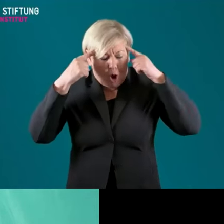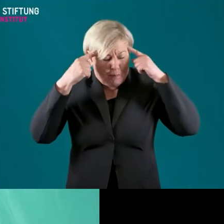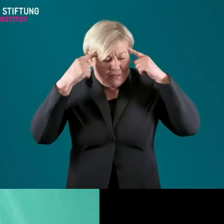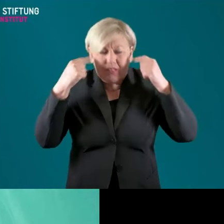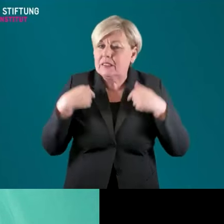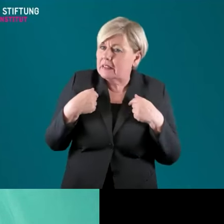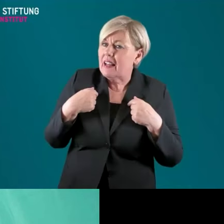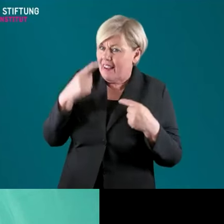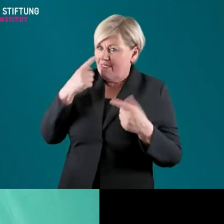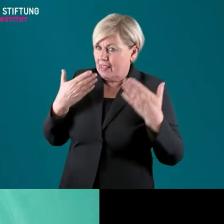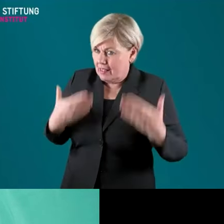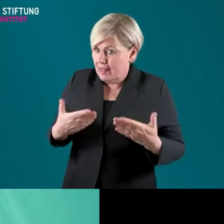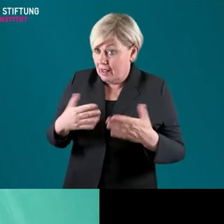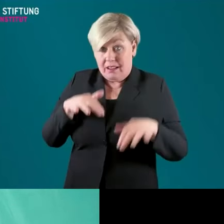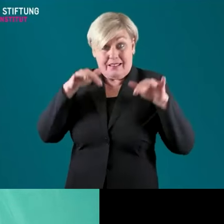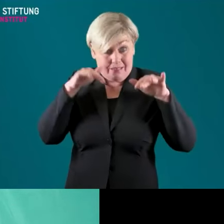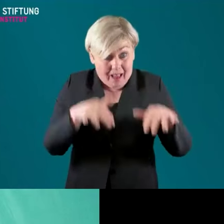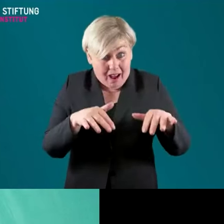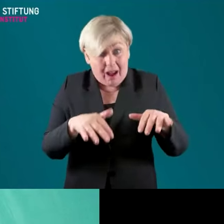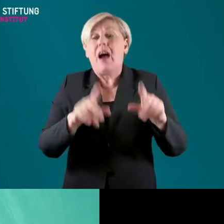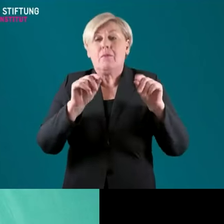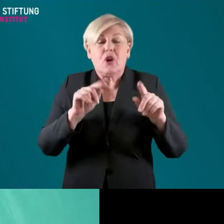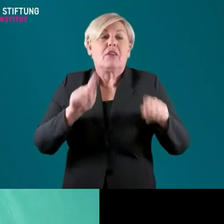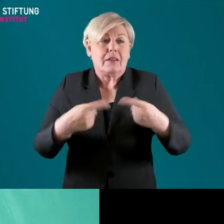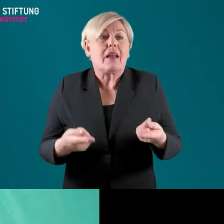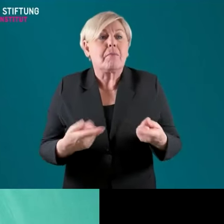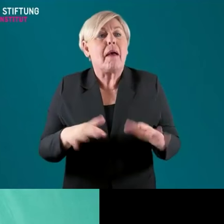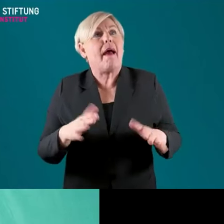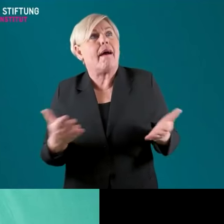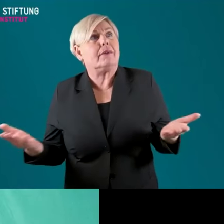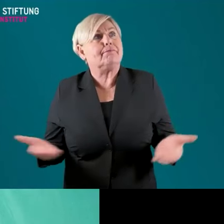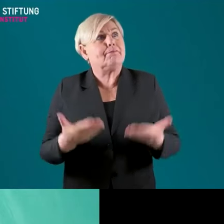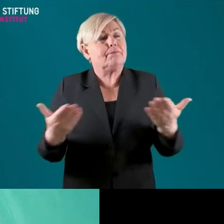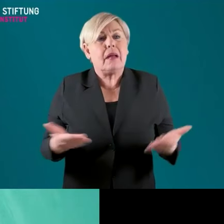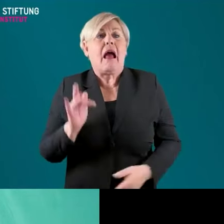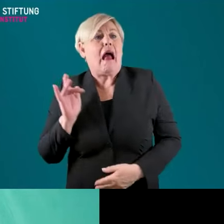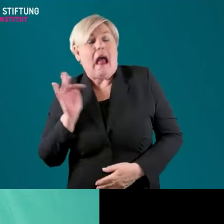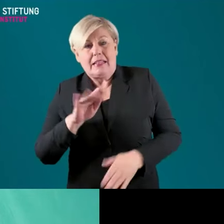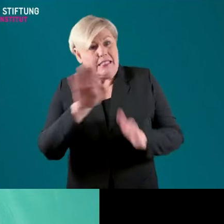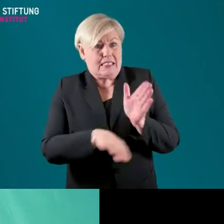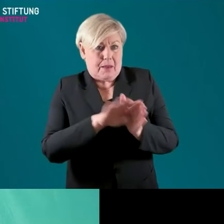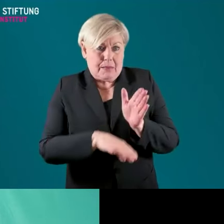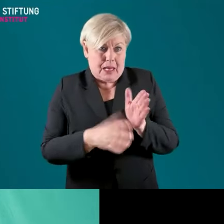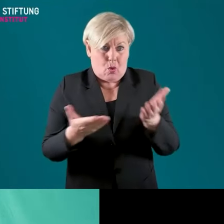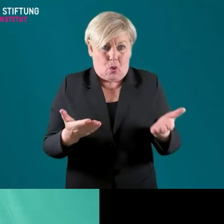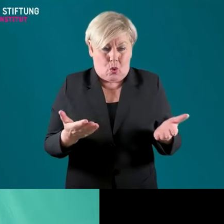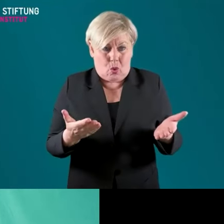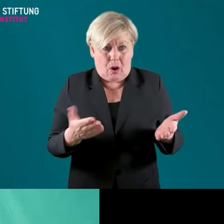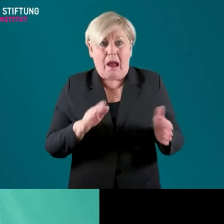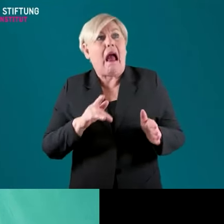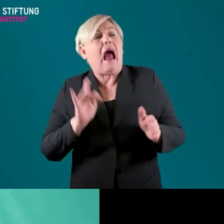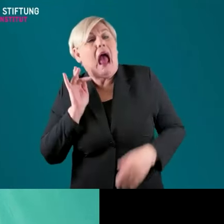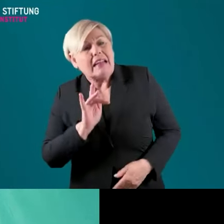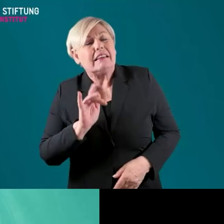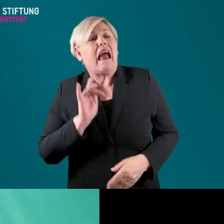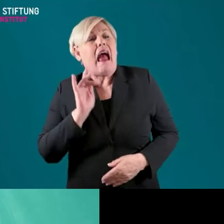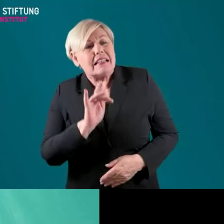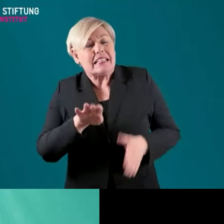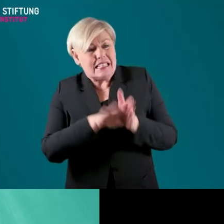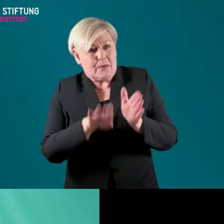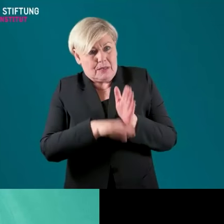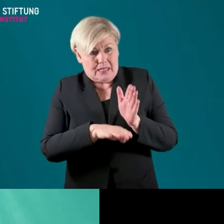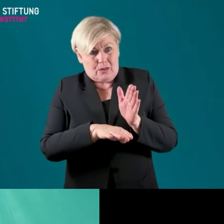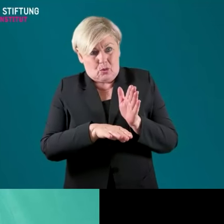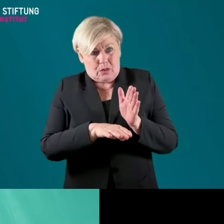wenn es dann vorkommt, dann ist es auch eher mit diesen Antidiskriminierungs... Anit-Antidiskriminierungsnarrativen gekoppelt,